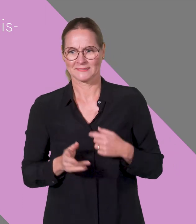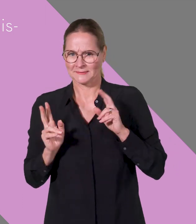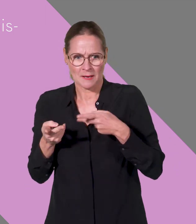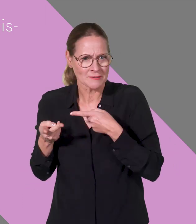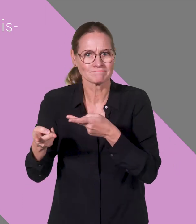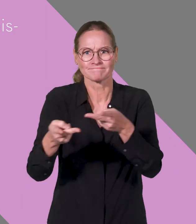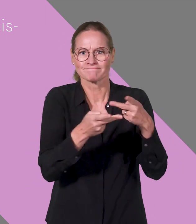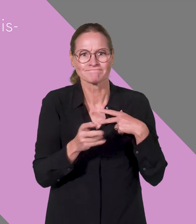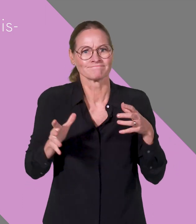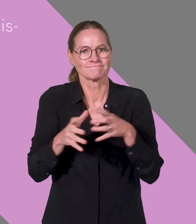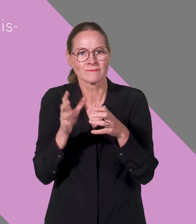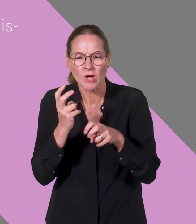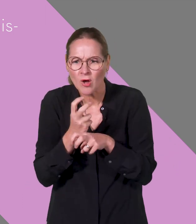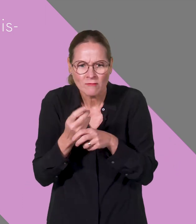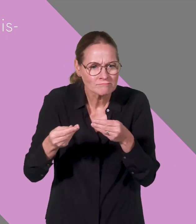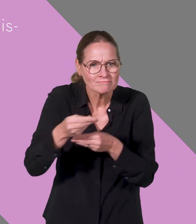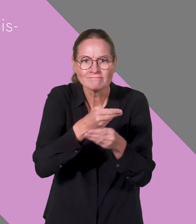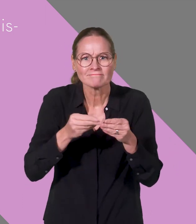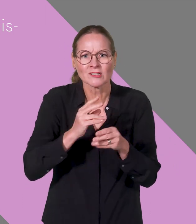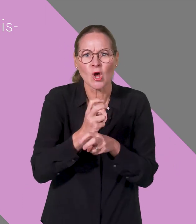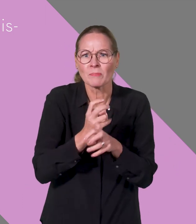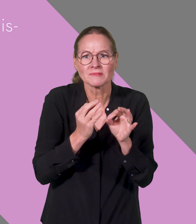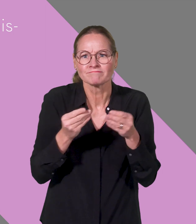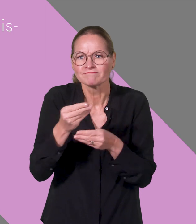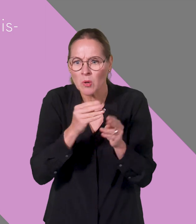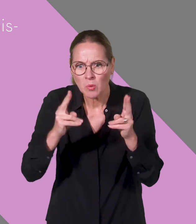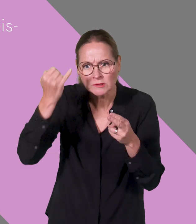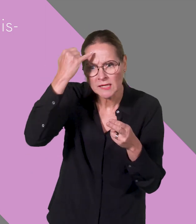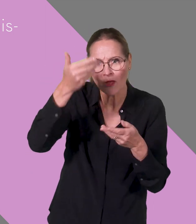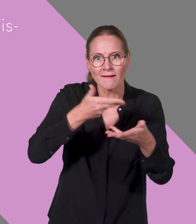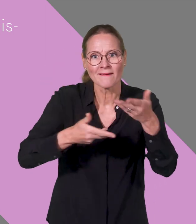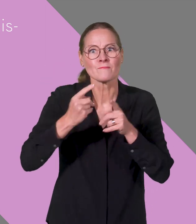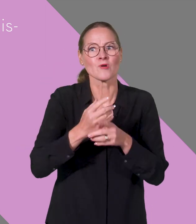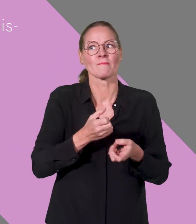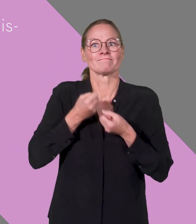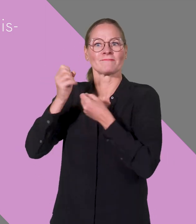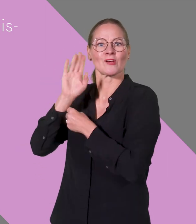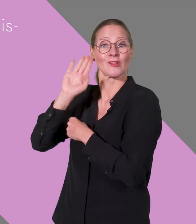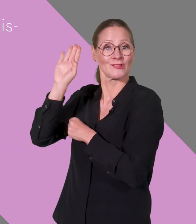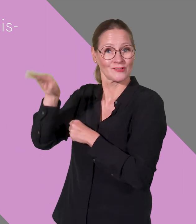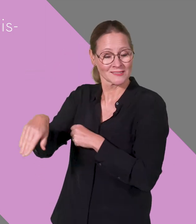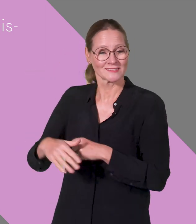Vertaisryhmässä voit vaihtaa kokemuksia ja saada uusia ideoita kotiin vietäväksi.